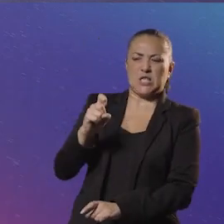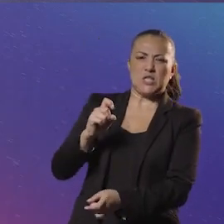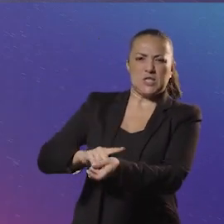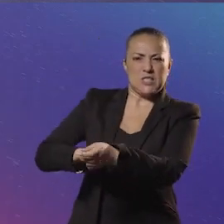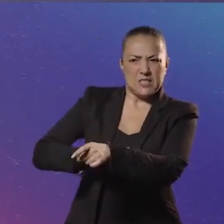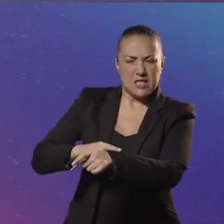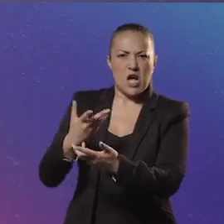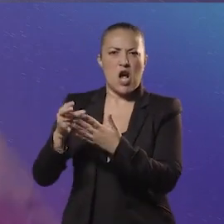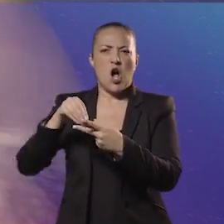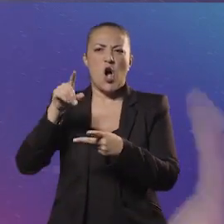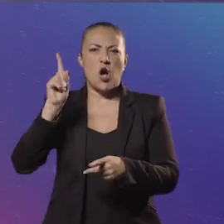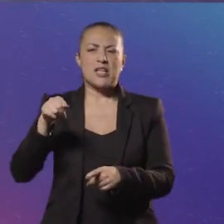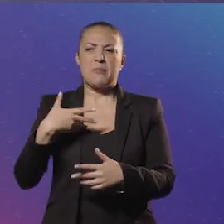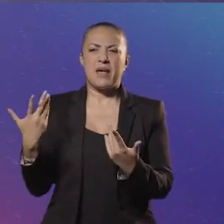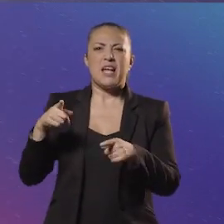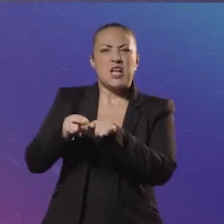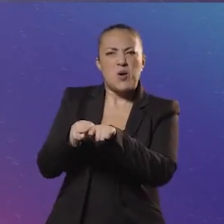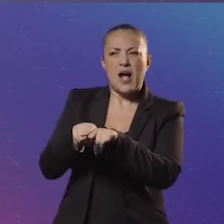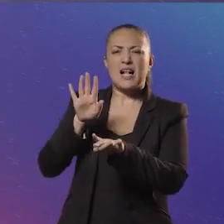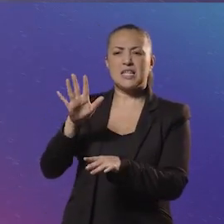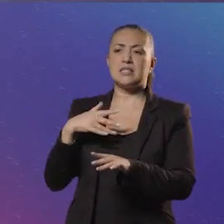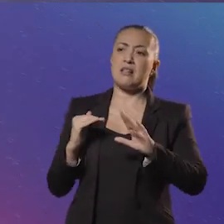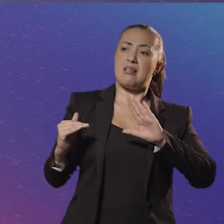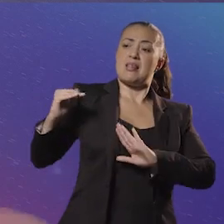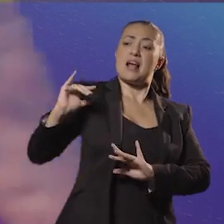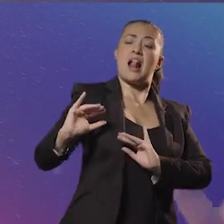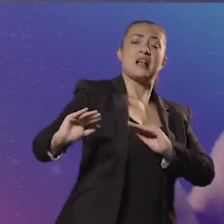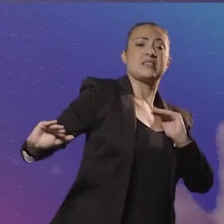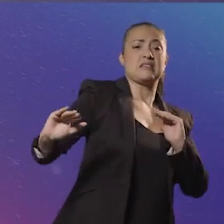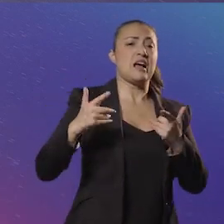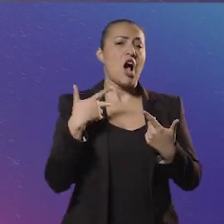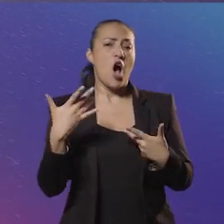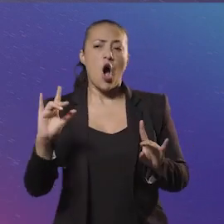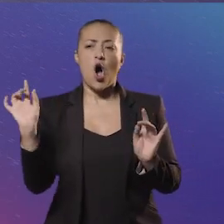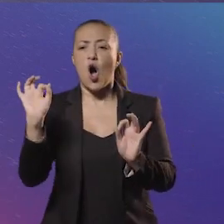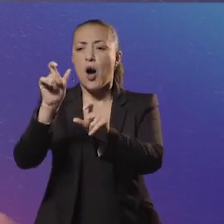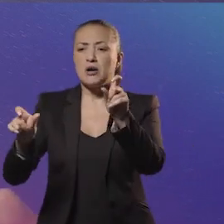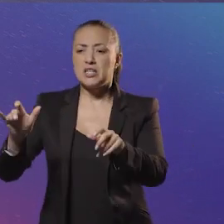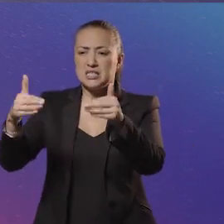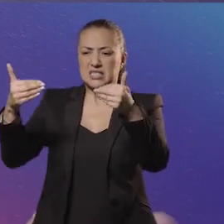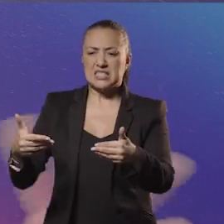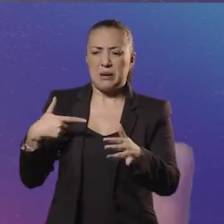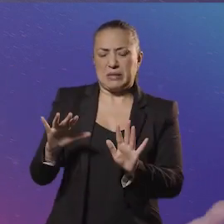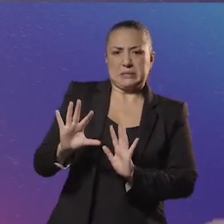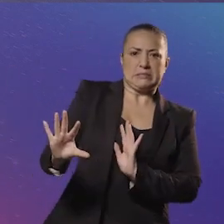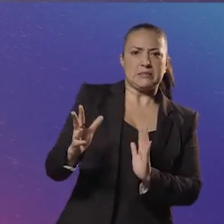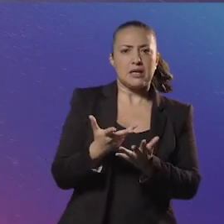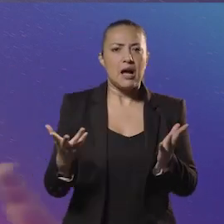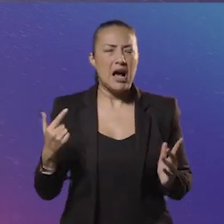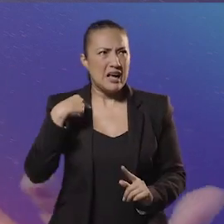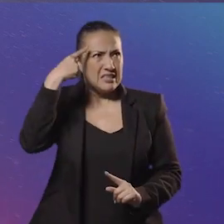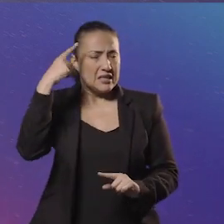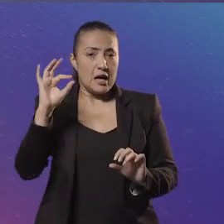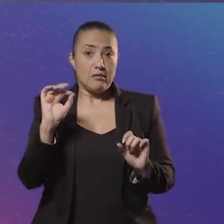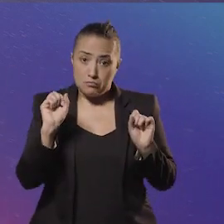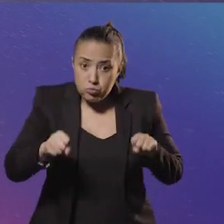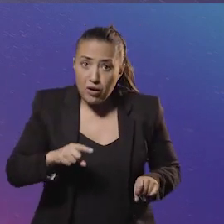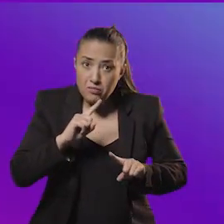también es clasista, nuestro deseo también es capacitista, etc. Entonces creo que estamos en un momento en el que estas preguntas son posibles.